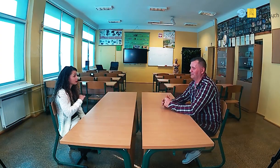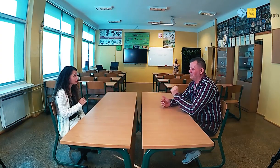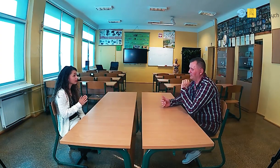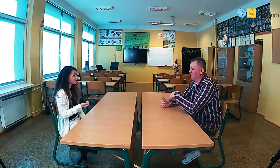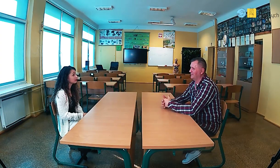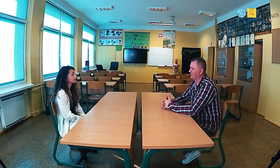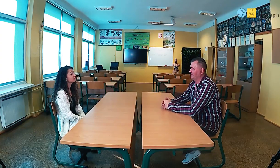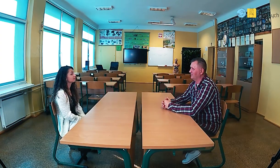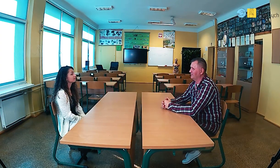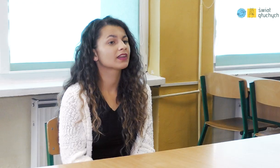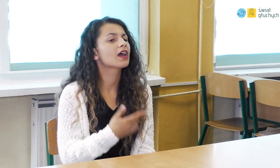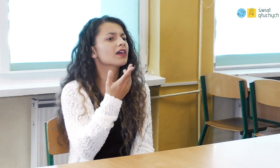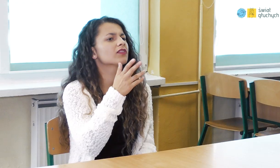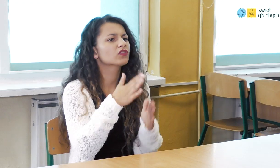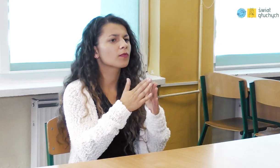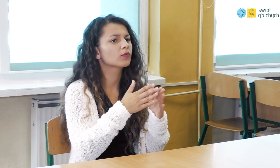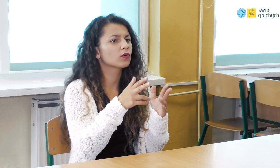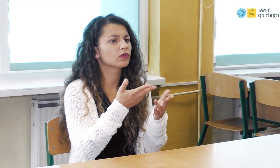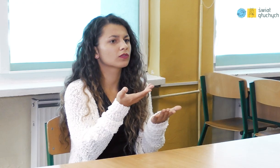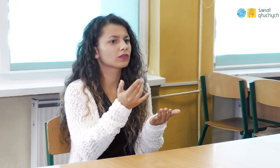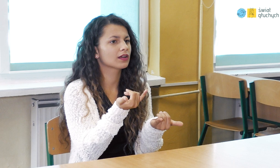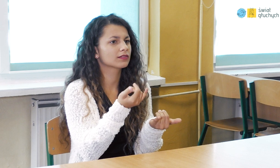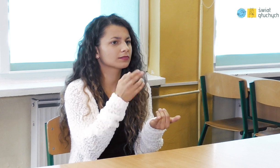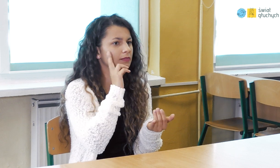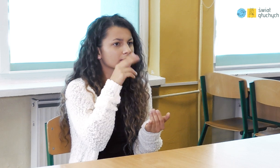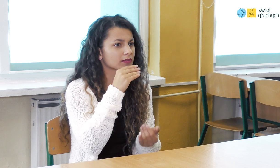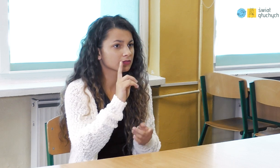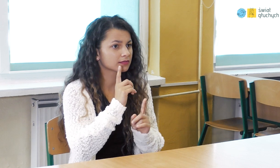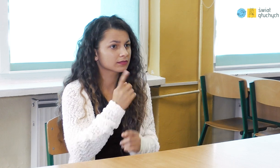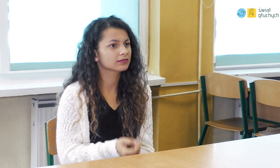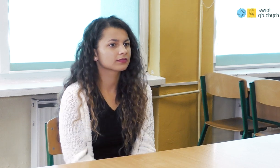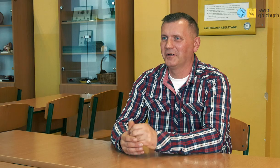W ogóle? — W ogóle. A jak wyglądał kontakt w domu z rodzicami?